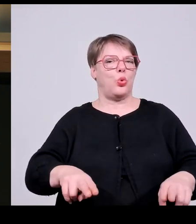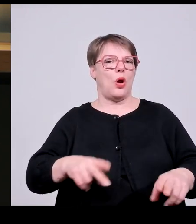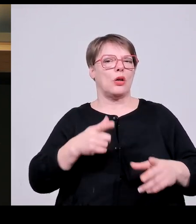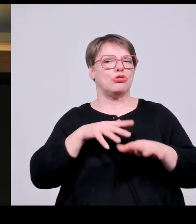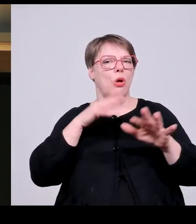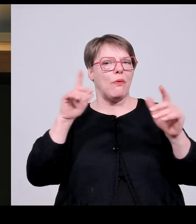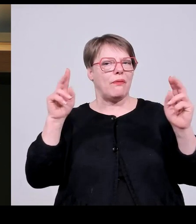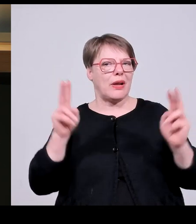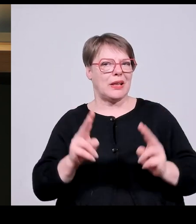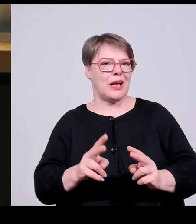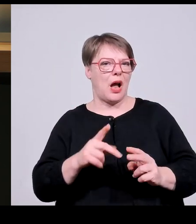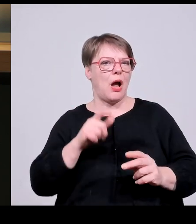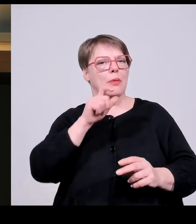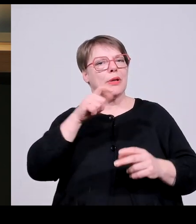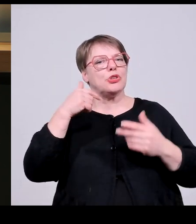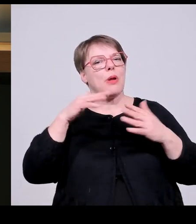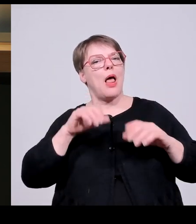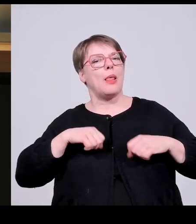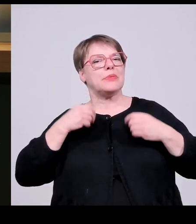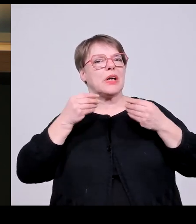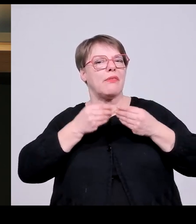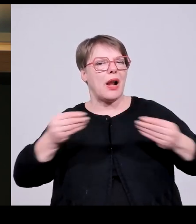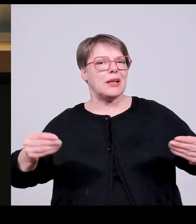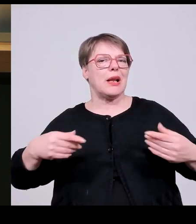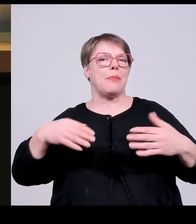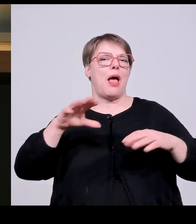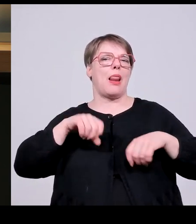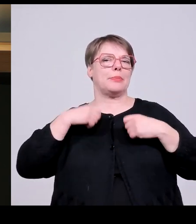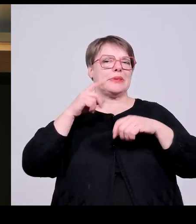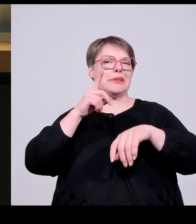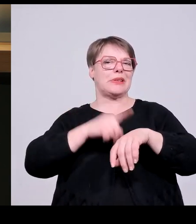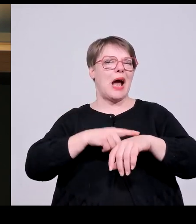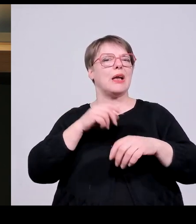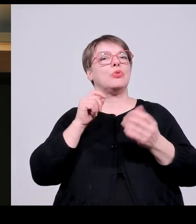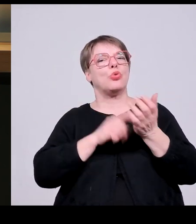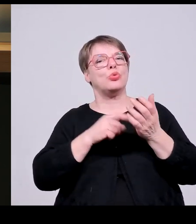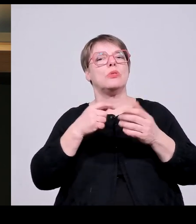klare Vorgaben machen. Ein weiter so ist keine Option. Dazu